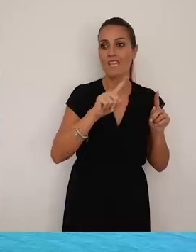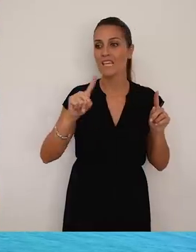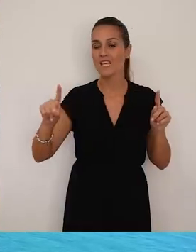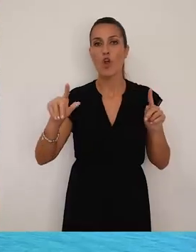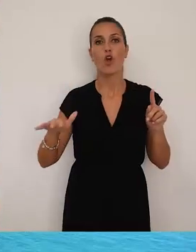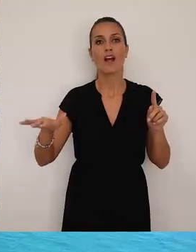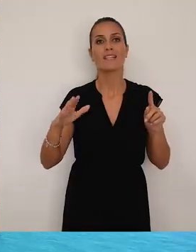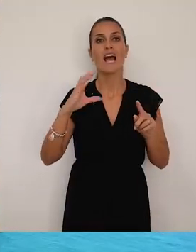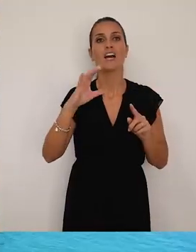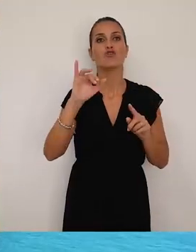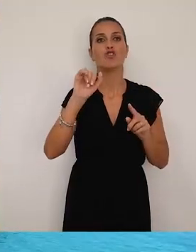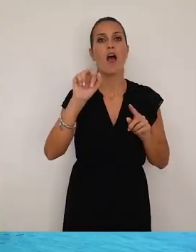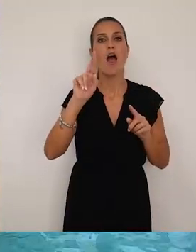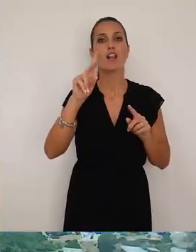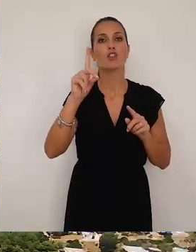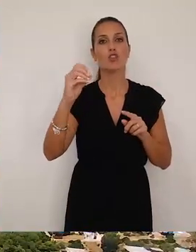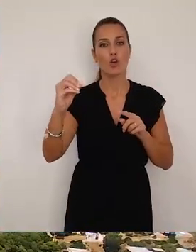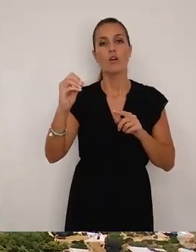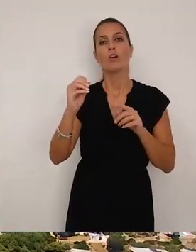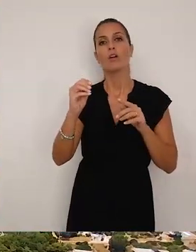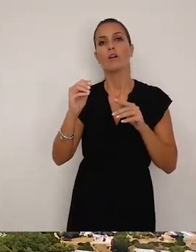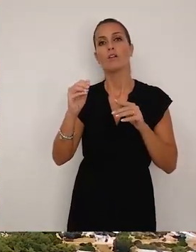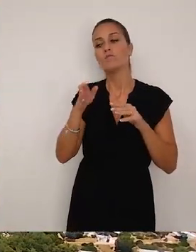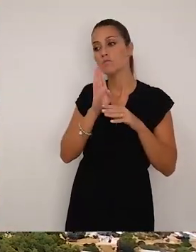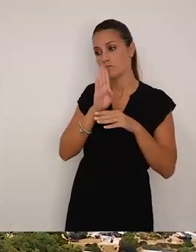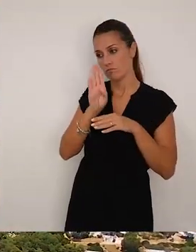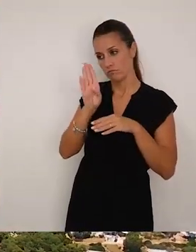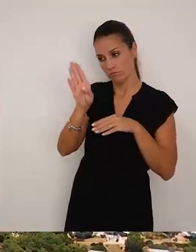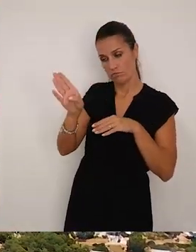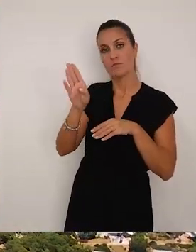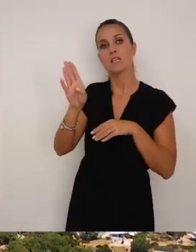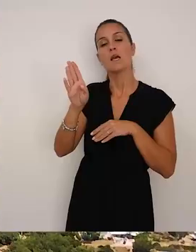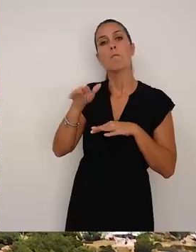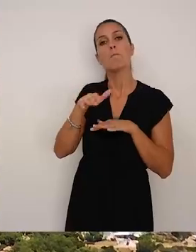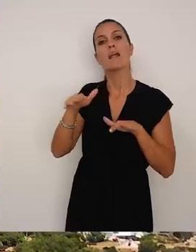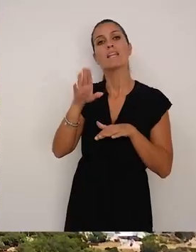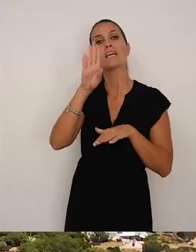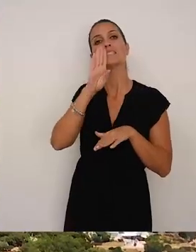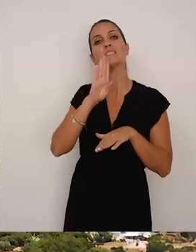alla località “Ciardo”, in direzione della Marina di San Gregorio.